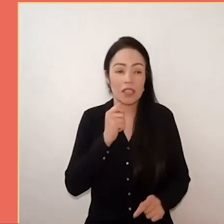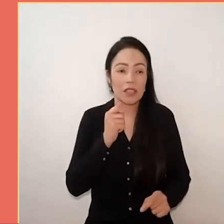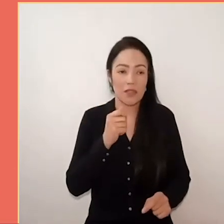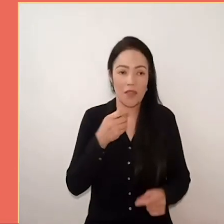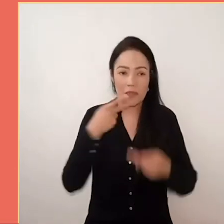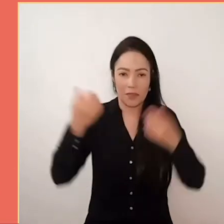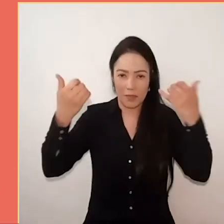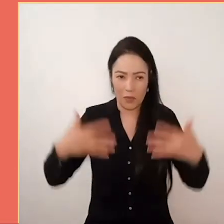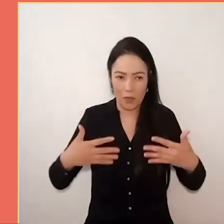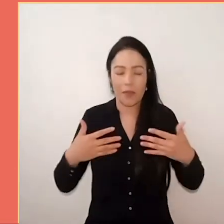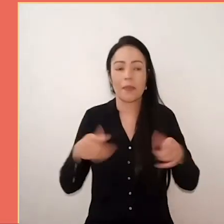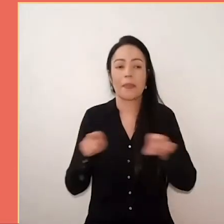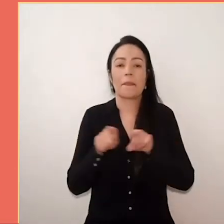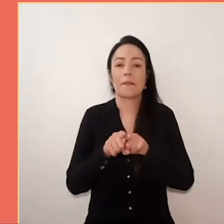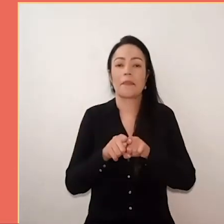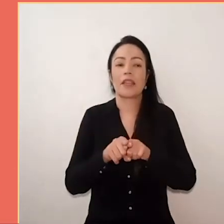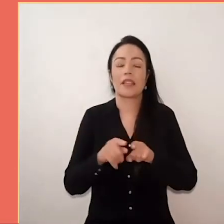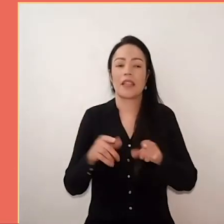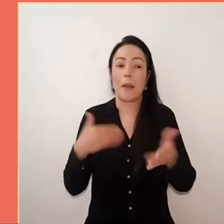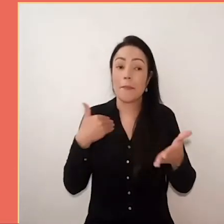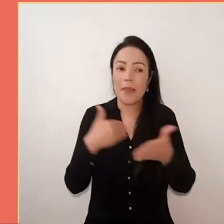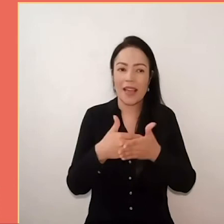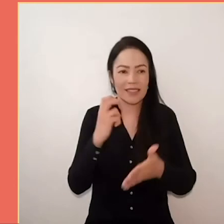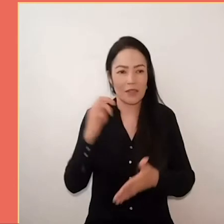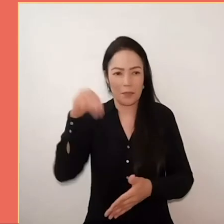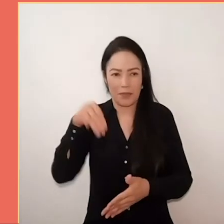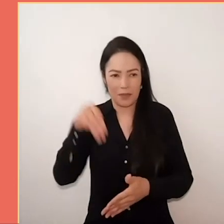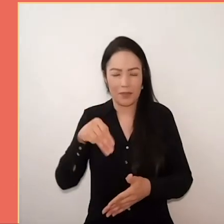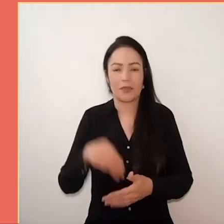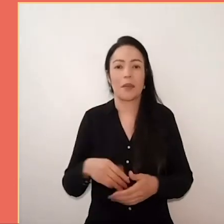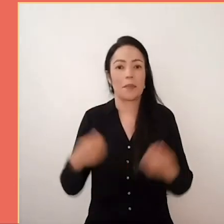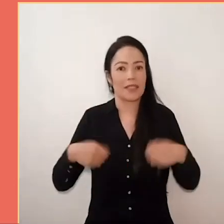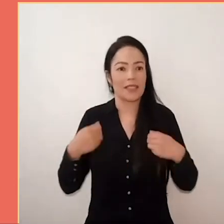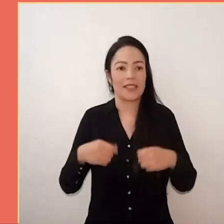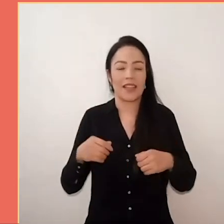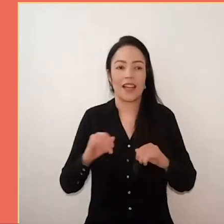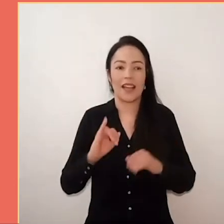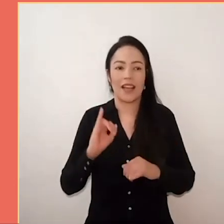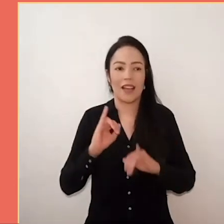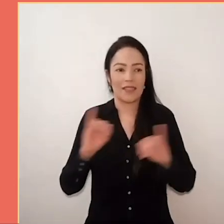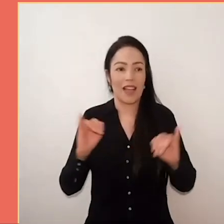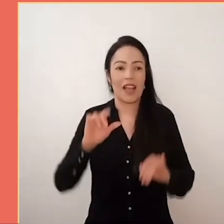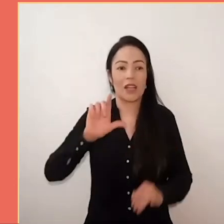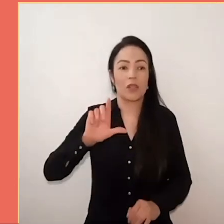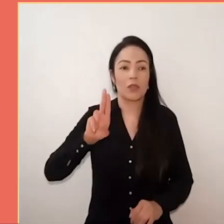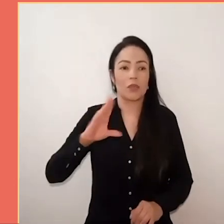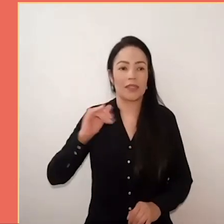porque daqui 5 minutinhos eu tenho que fazer com que a Luciana entre pra mostrar os desenhos que ela fez.